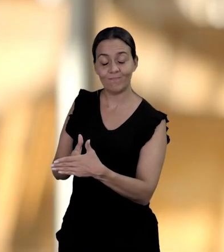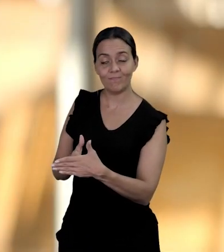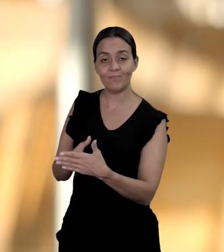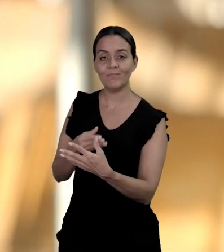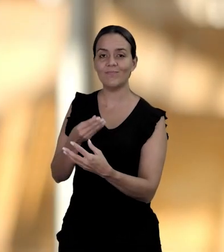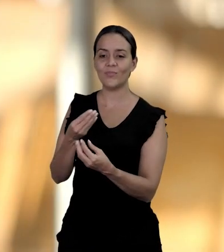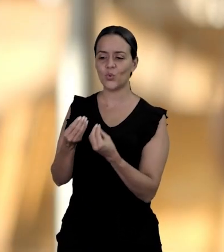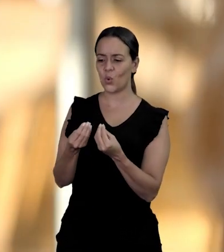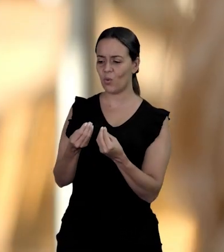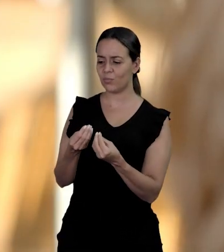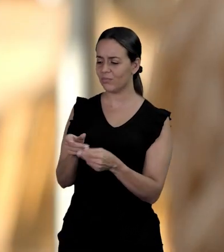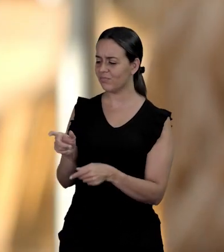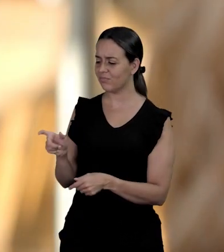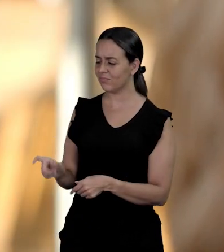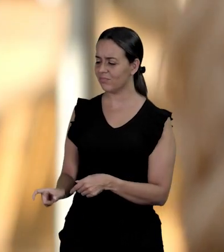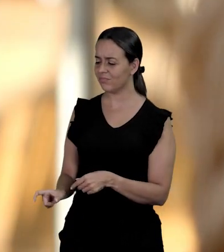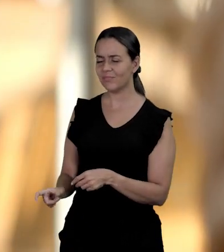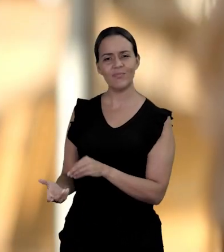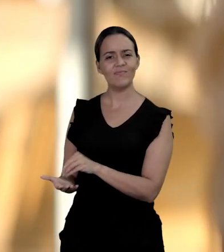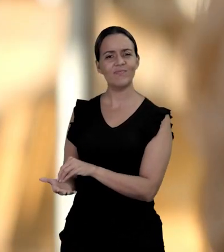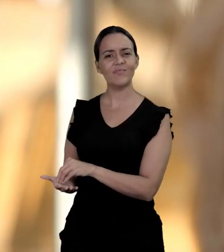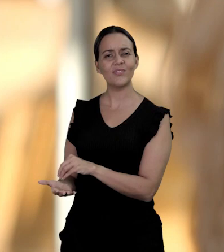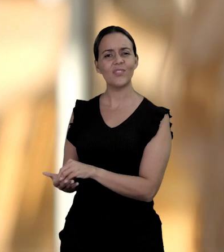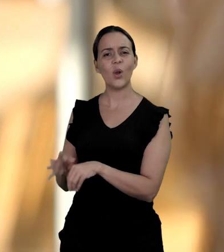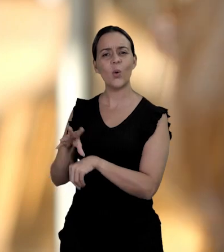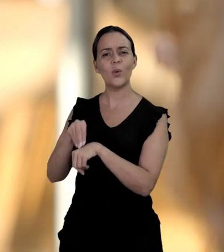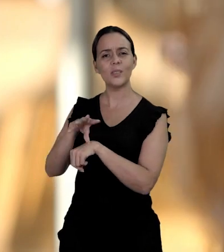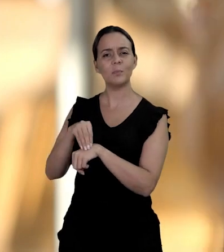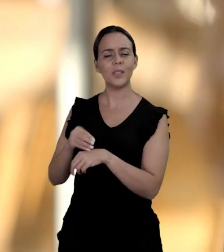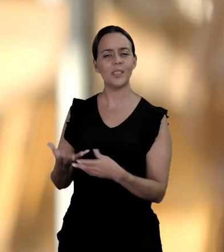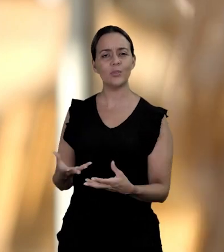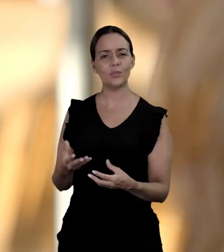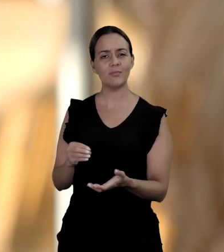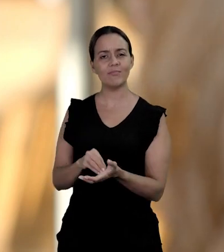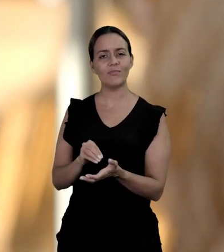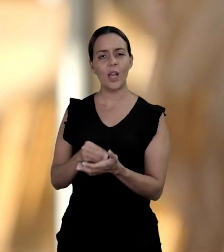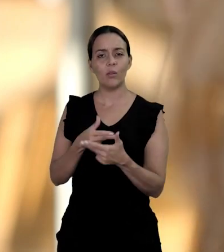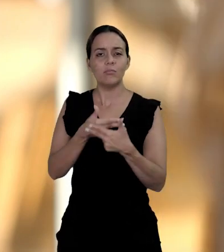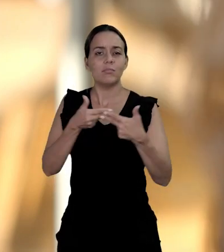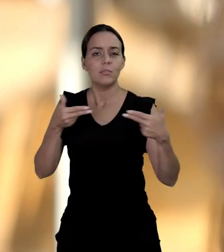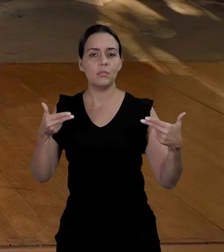Ela limita o quanto que você não sabe das coisas, para poder decidir o que você quer ser de verdade.